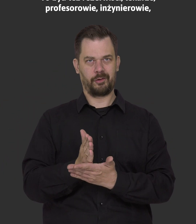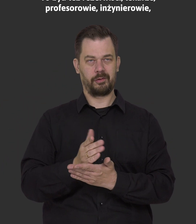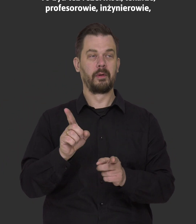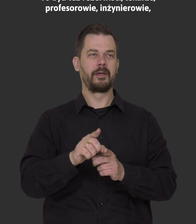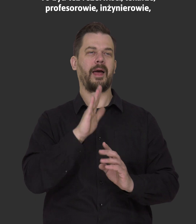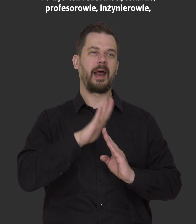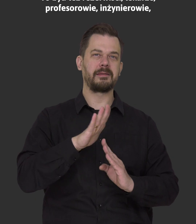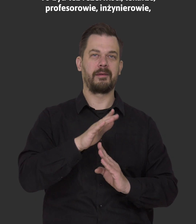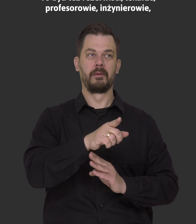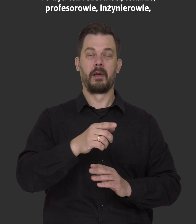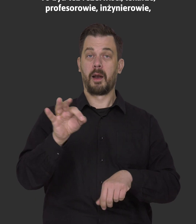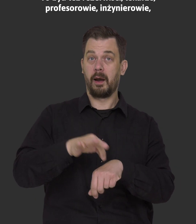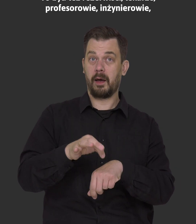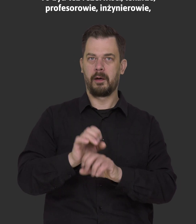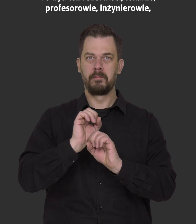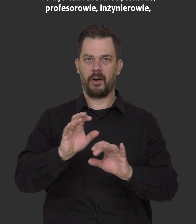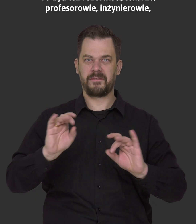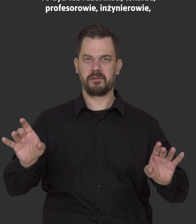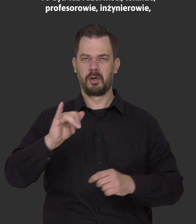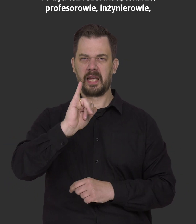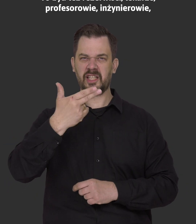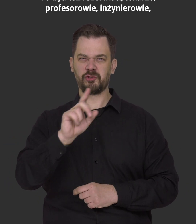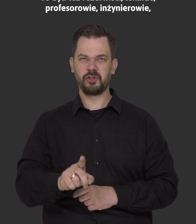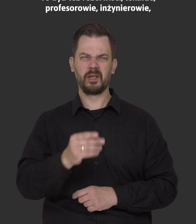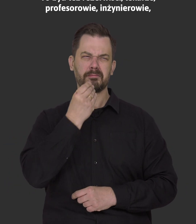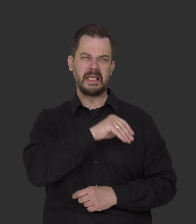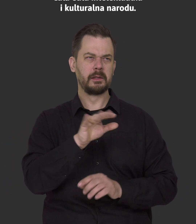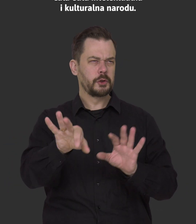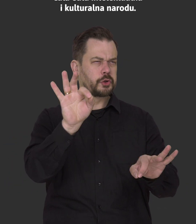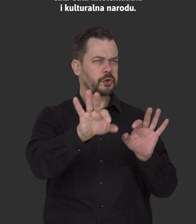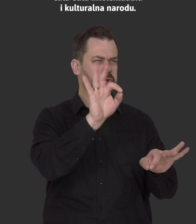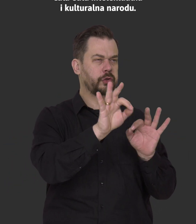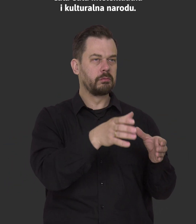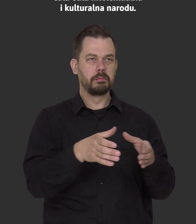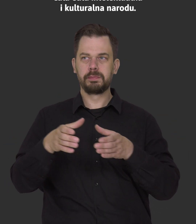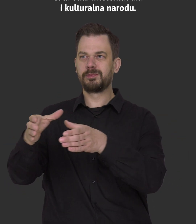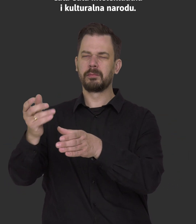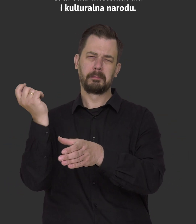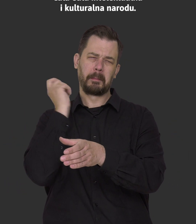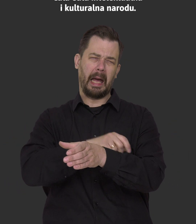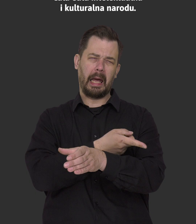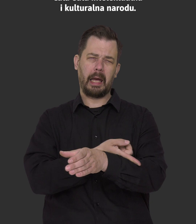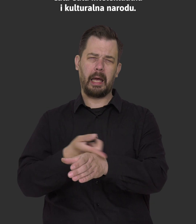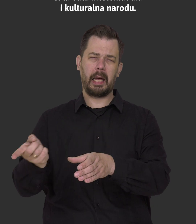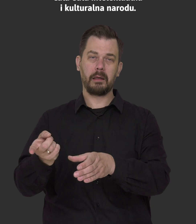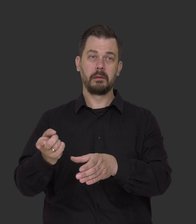To byli też rezerwiści, lekarze, profesorowie, inżynierowie, cała elita intelektualna i kulturalna narodu.